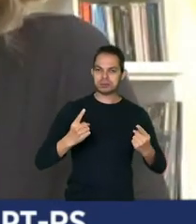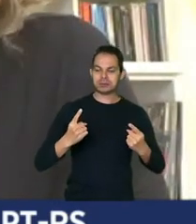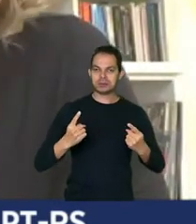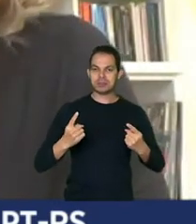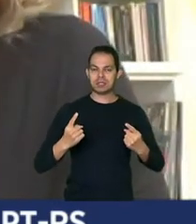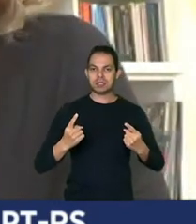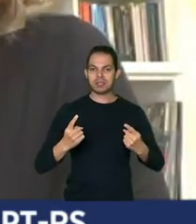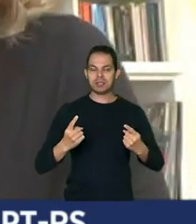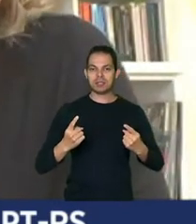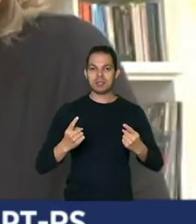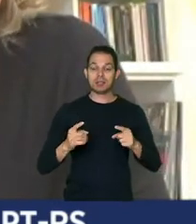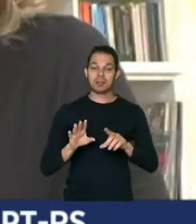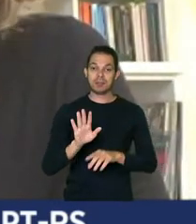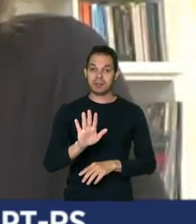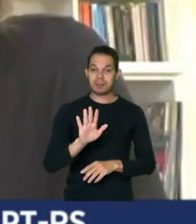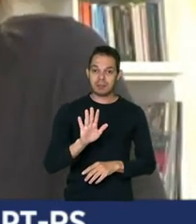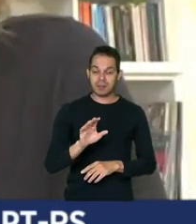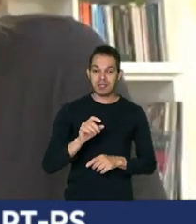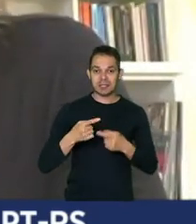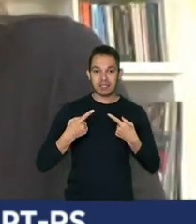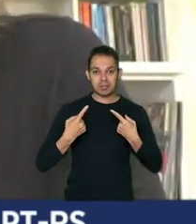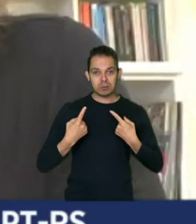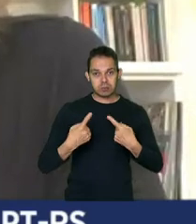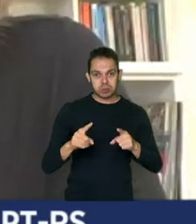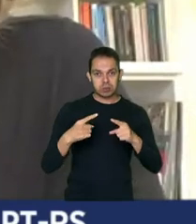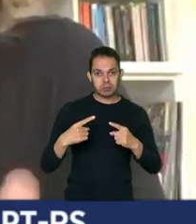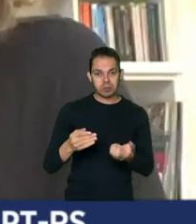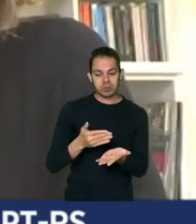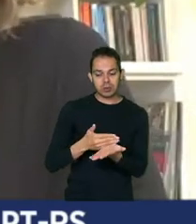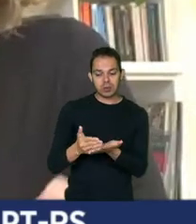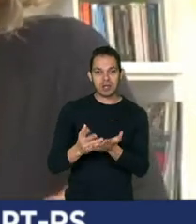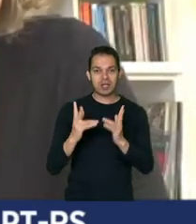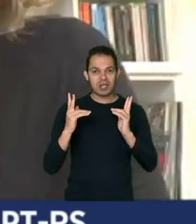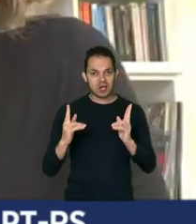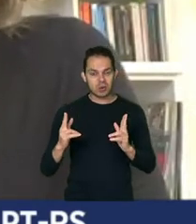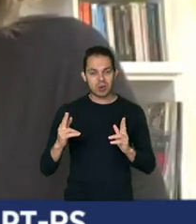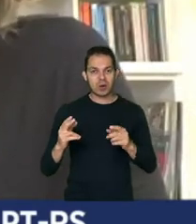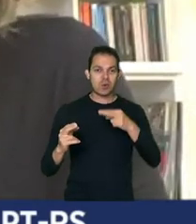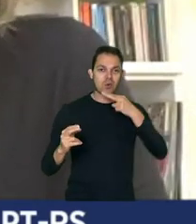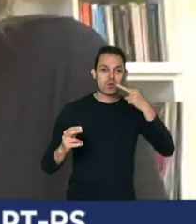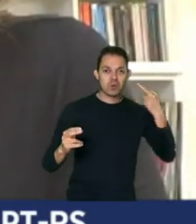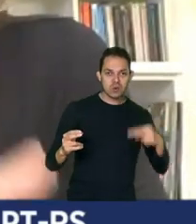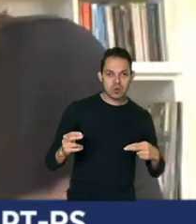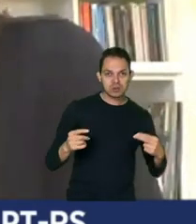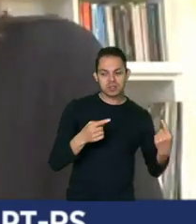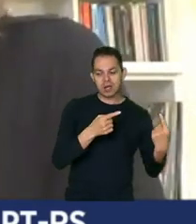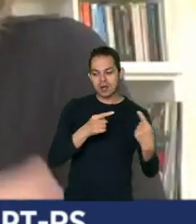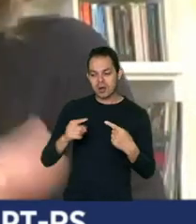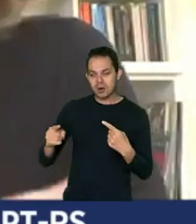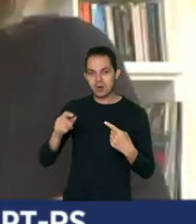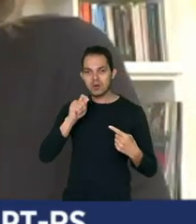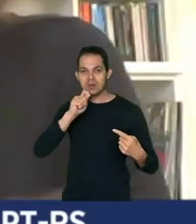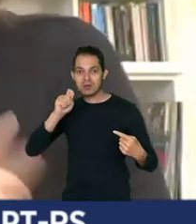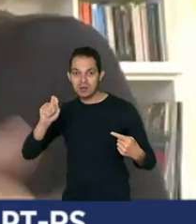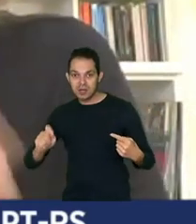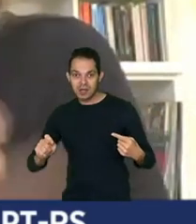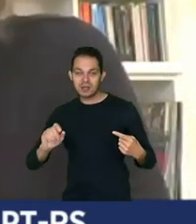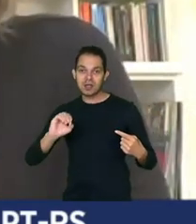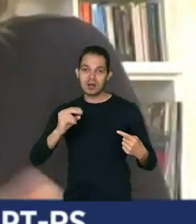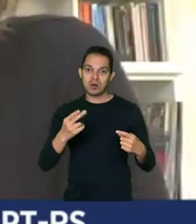LONGO DO ÚLTIMO PERÍODO. MAS É INEGÁVEL QUE QUALQUER INÍ CIO, QUALQUER AGRESSÃO COMO ACONTECE AGORA, DA RÚSSIA EM DIREÇÃO É UCRÂNIA, O OU AMEAÇAS DA UCRÂNIA EM